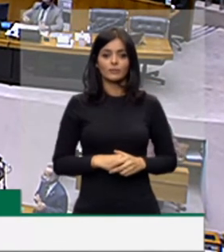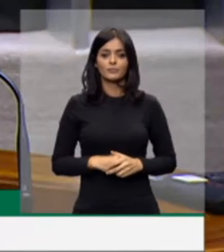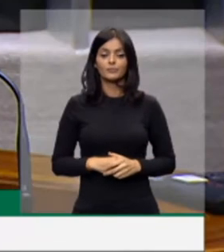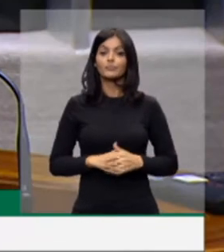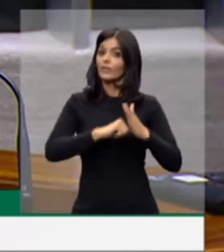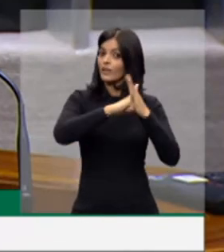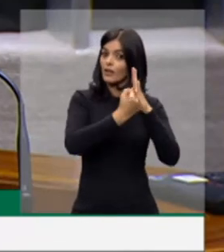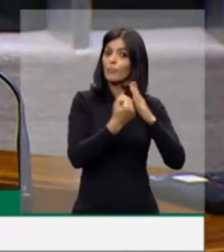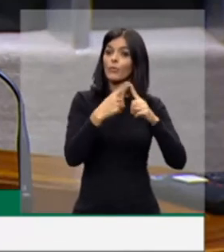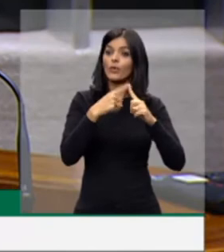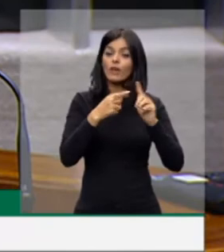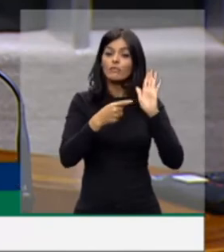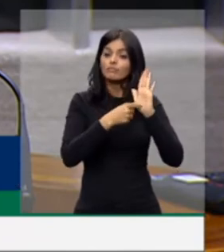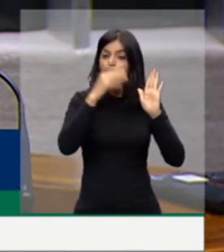MUITO OBRIGADA, ESTAMOS CONTRÁRIOS EM OBSTRUÇÃO COM